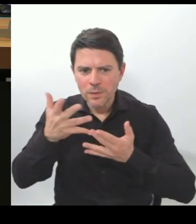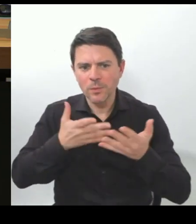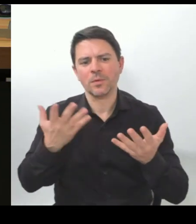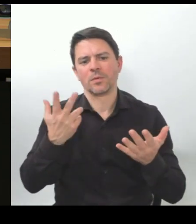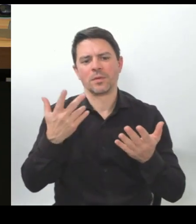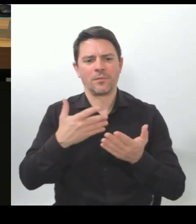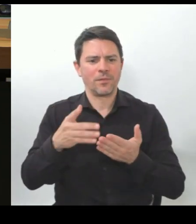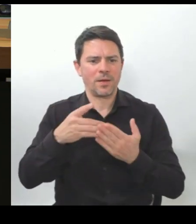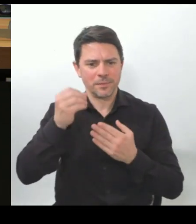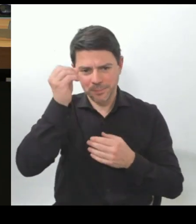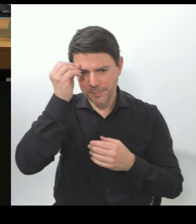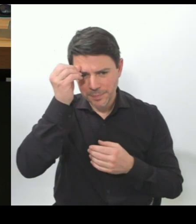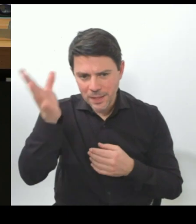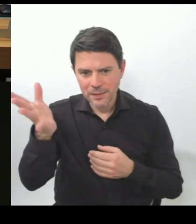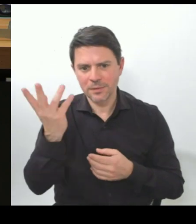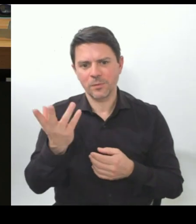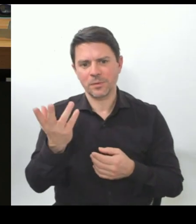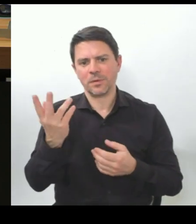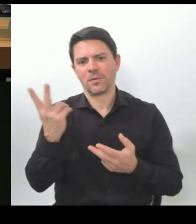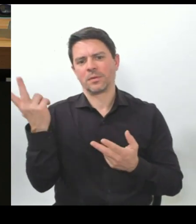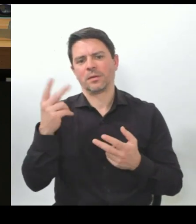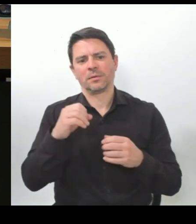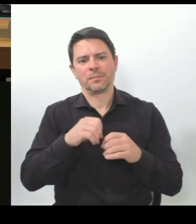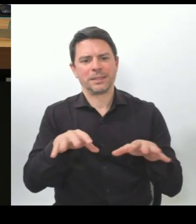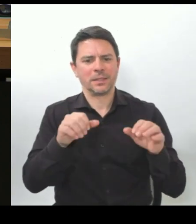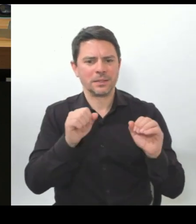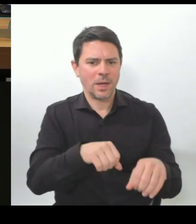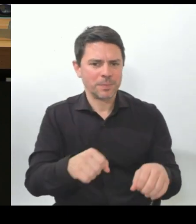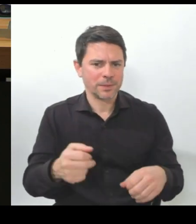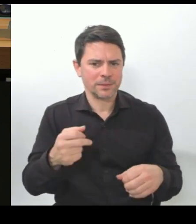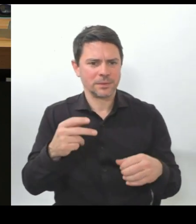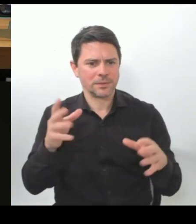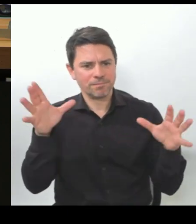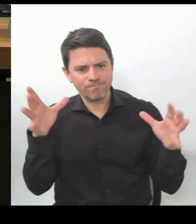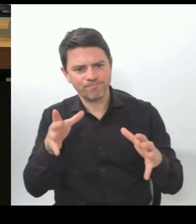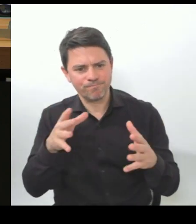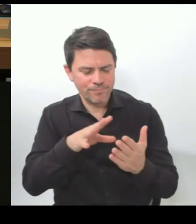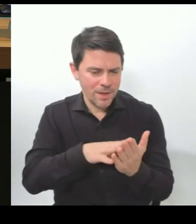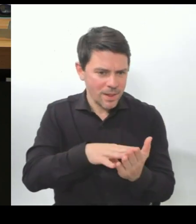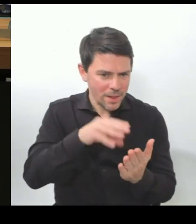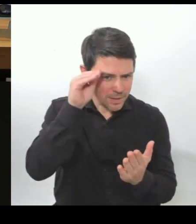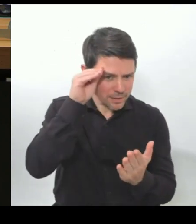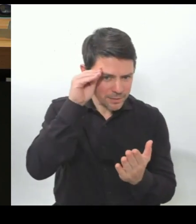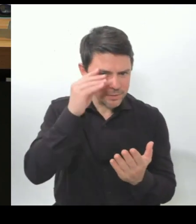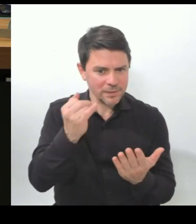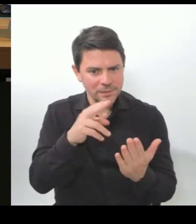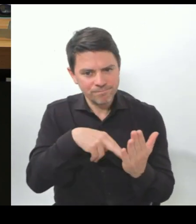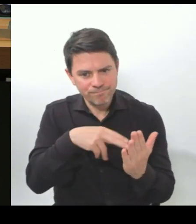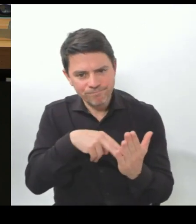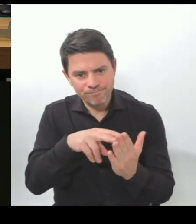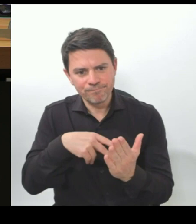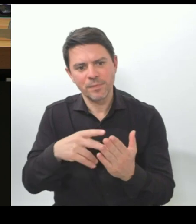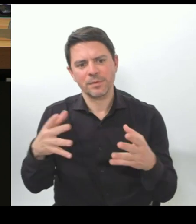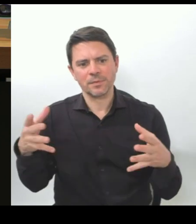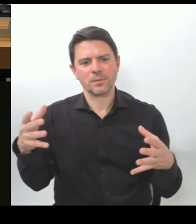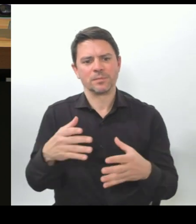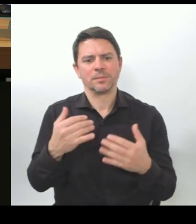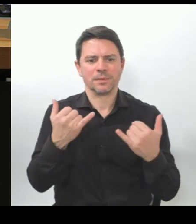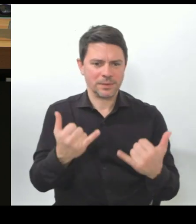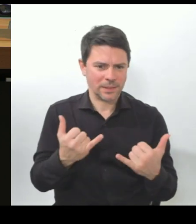Zuständen weit entfernt, trotz des erheblichen Engagements aller Beteiligten. Ihre Ausstattung ist leider sehr unter durchschnittlich. Und sie ist vor allem sehr